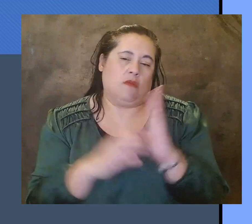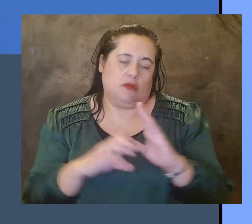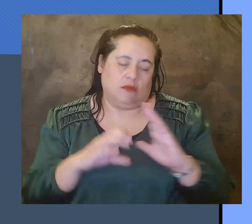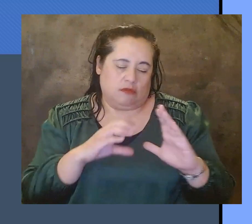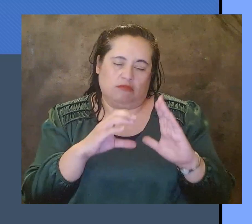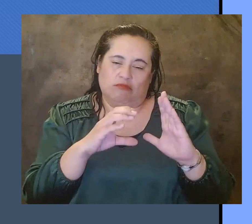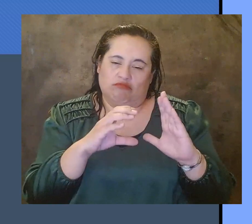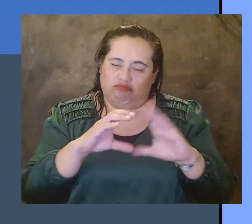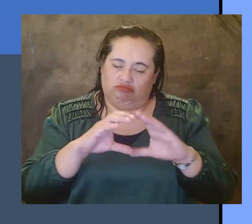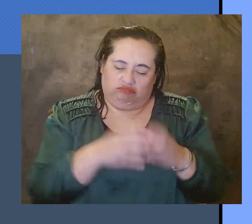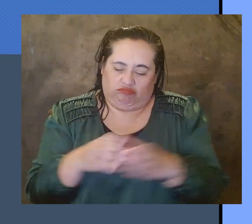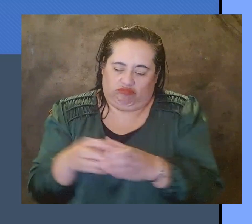en todo el país,